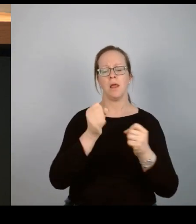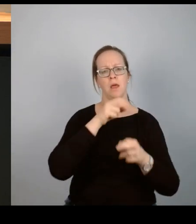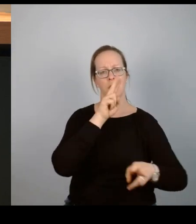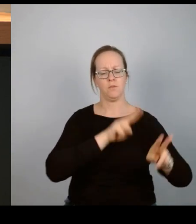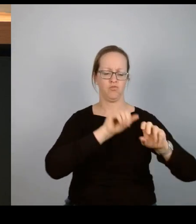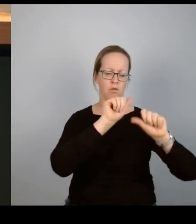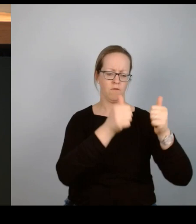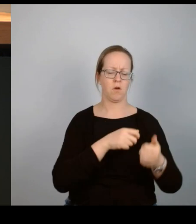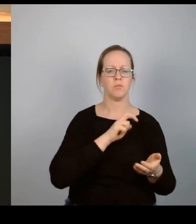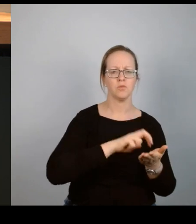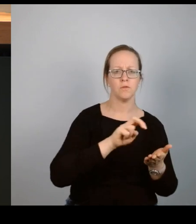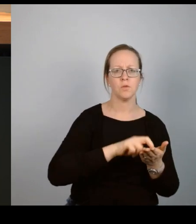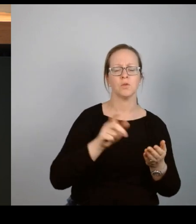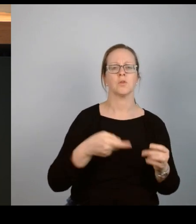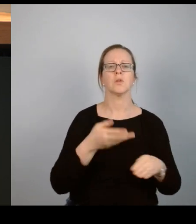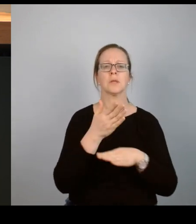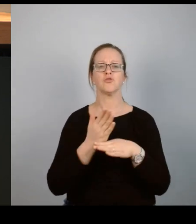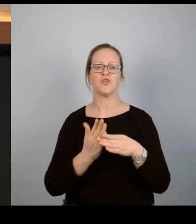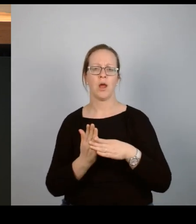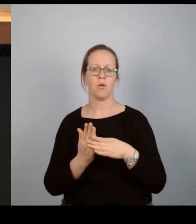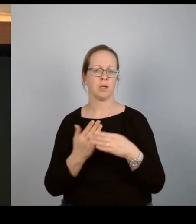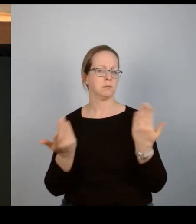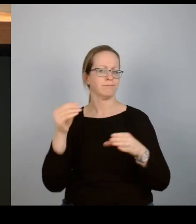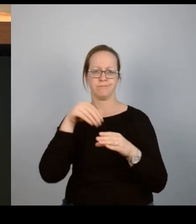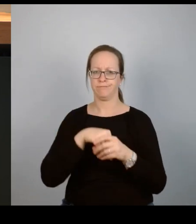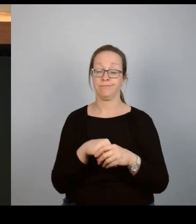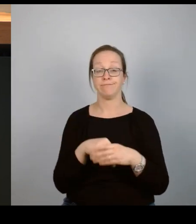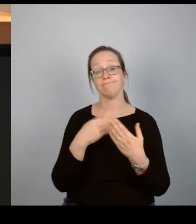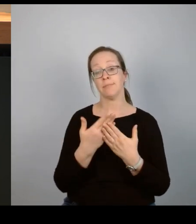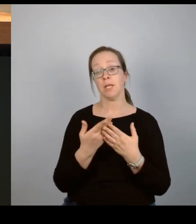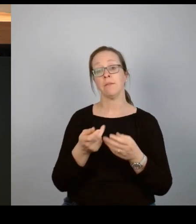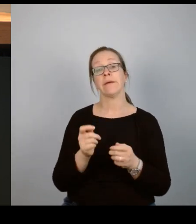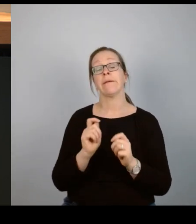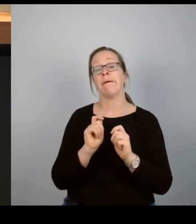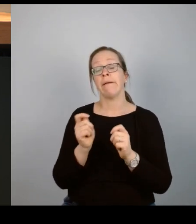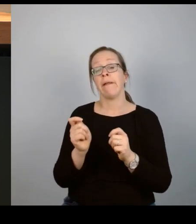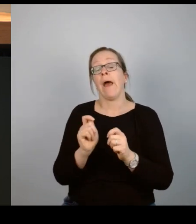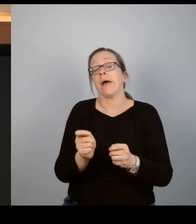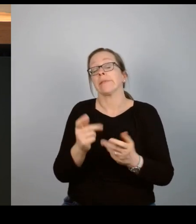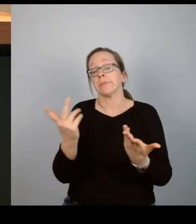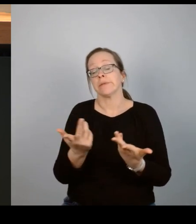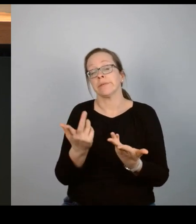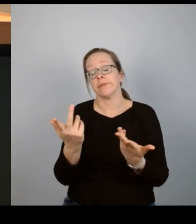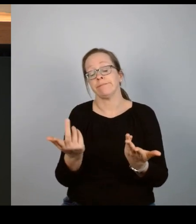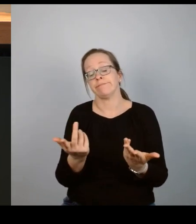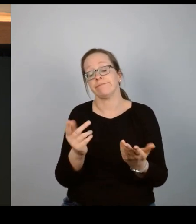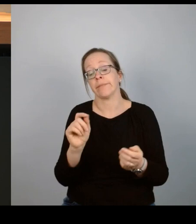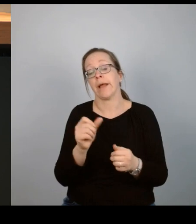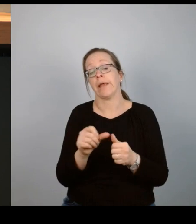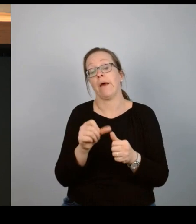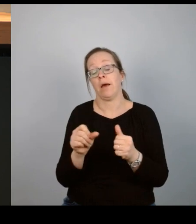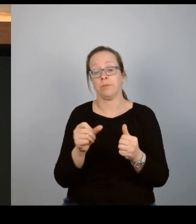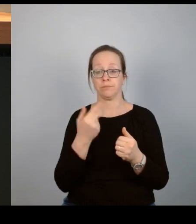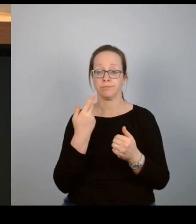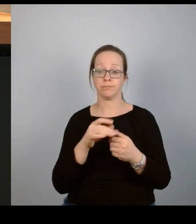Wir wollen die Verkehrswende, weil wir damit Mobilität sichern und das Klima schützen. Vielen Dank. (Rednerwechsel) (Beifall)